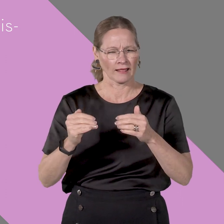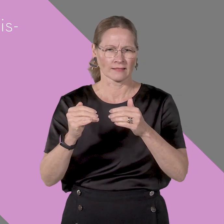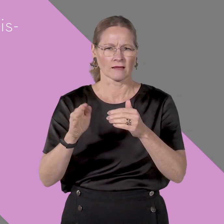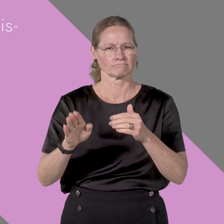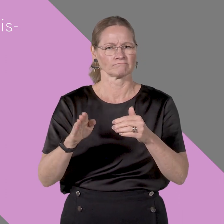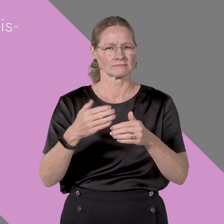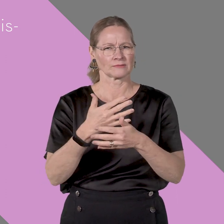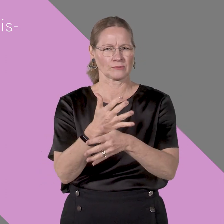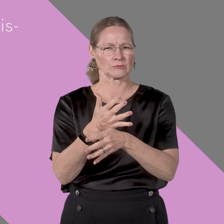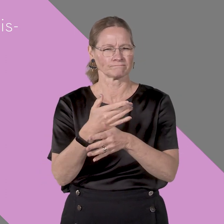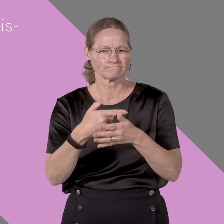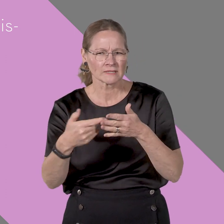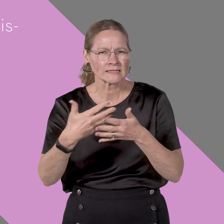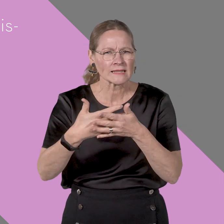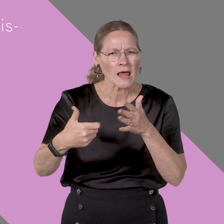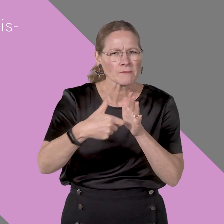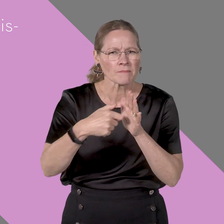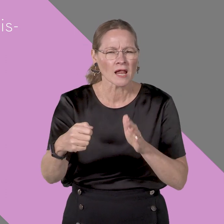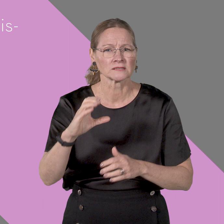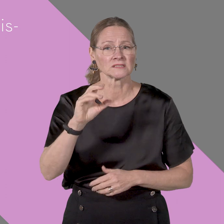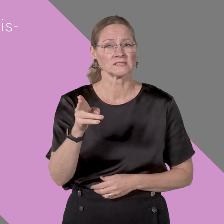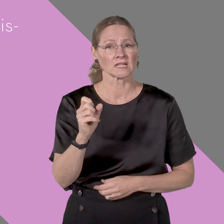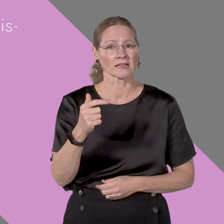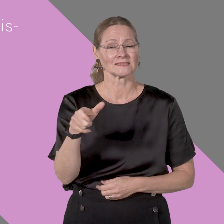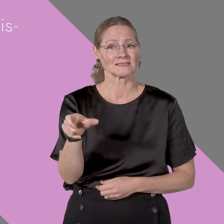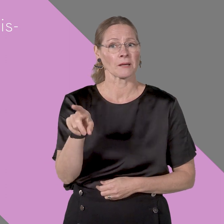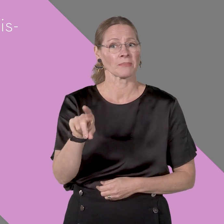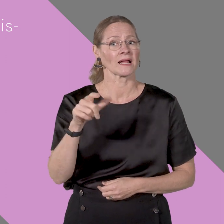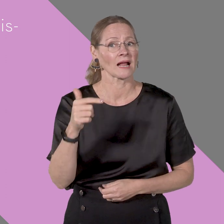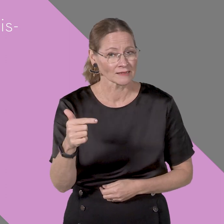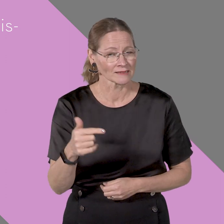kehittämä kielimalli ChatGPT.